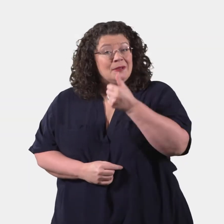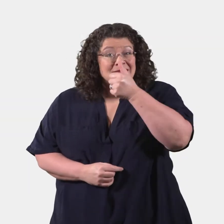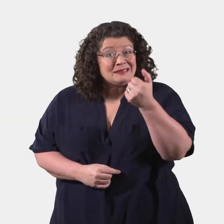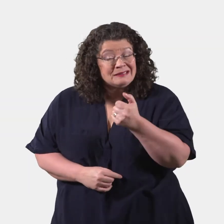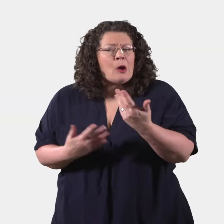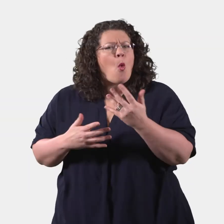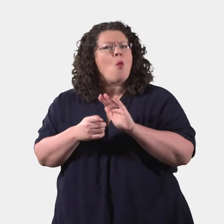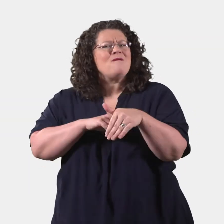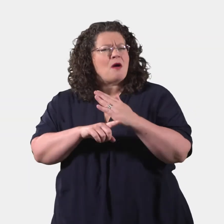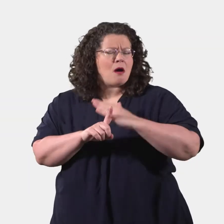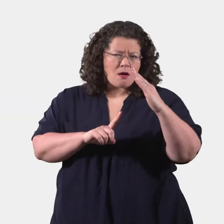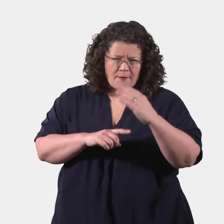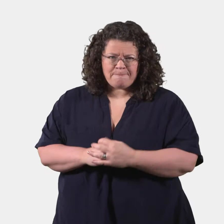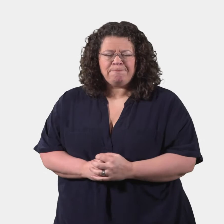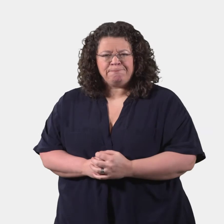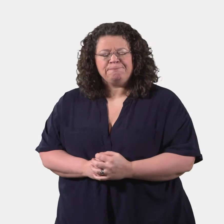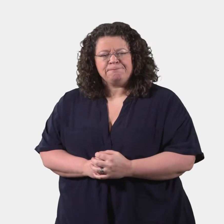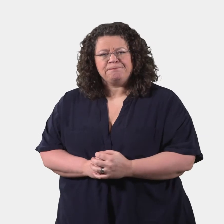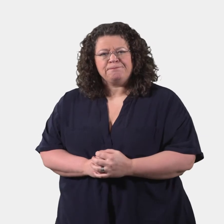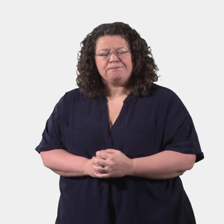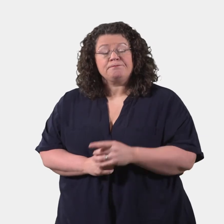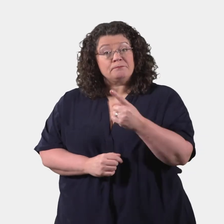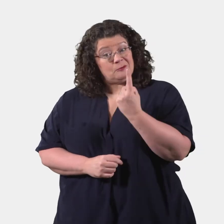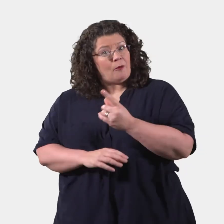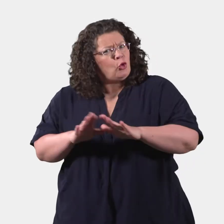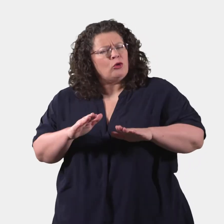Os ydych chi'n 16 mlwydd oed neu dros hynny,